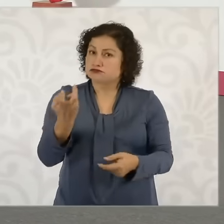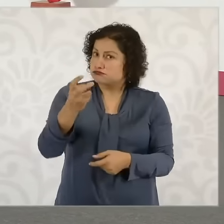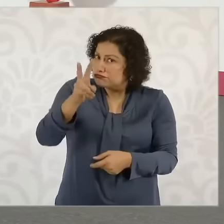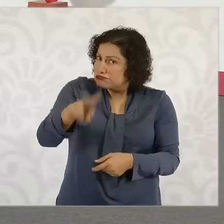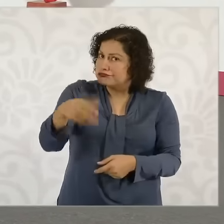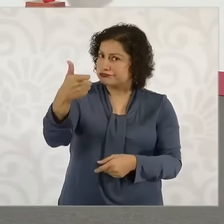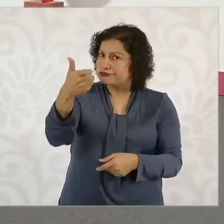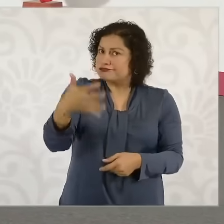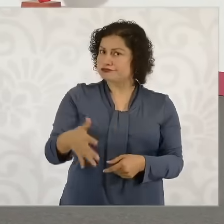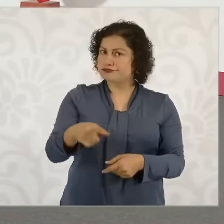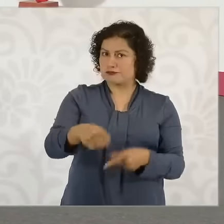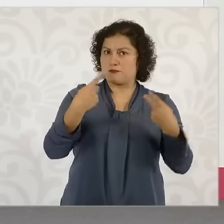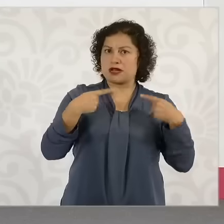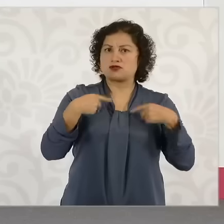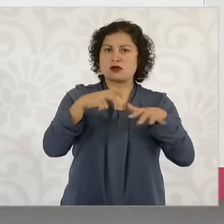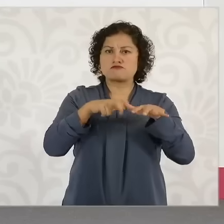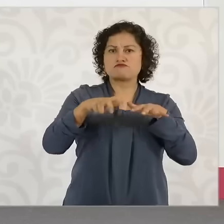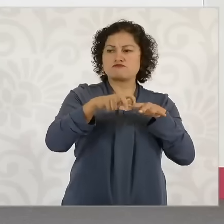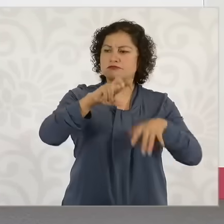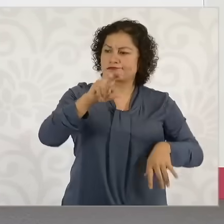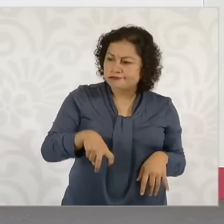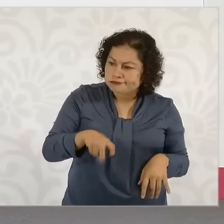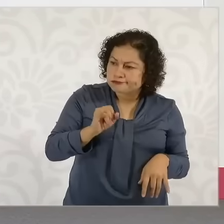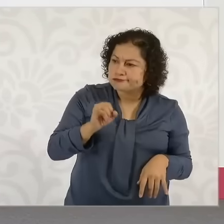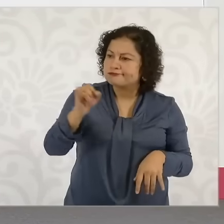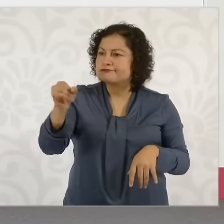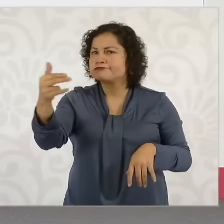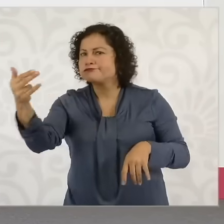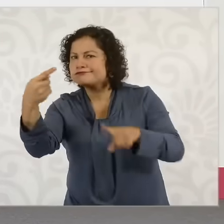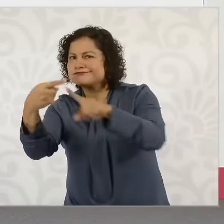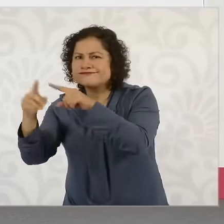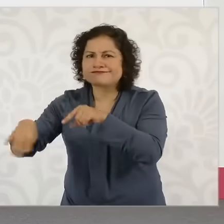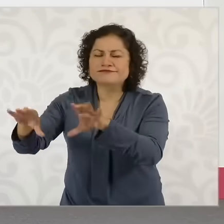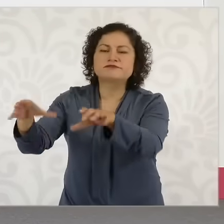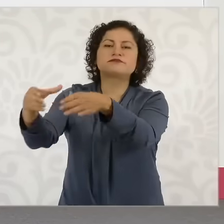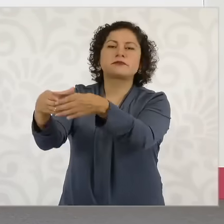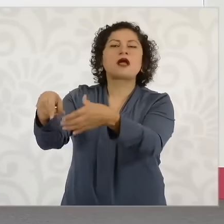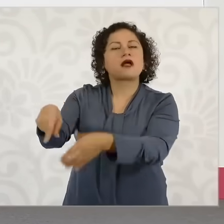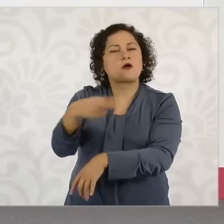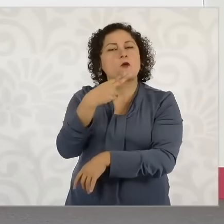a la población a las estaciones. ¿Qué ofrecemos hoy en las estaciones? desde renta de vehículos,